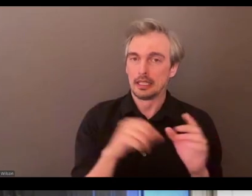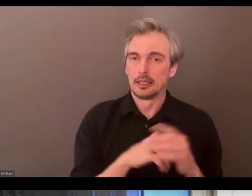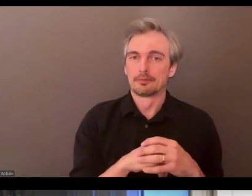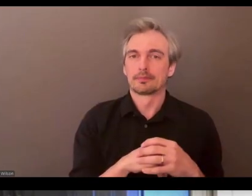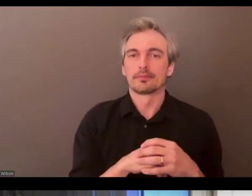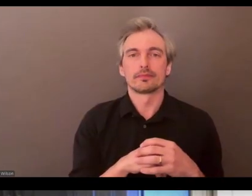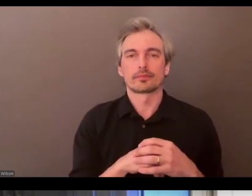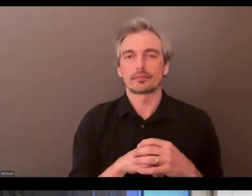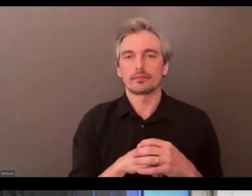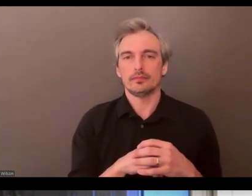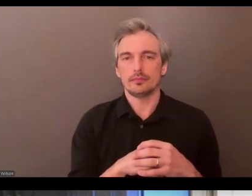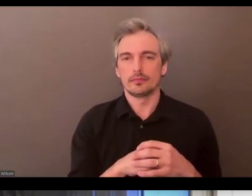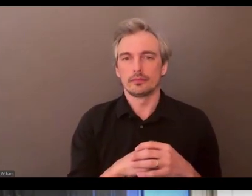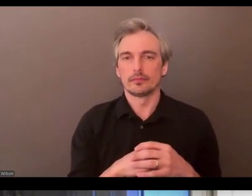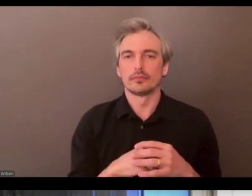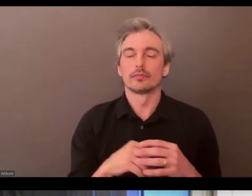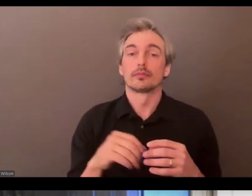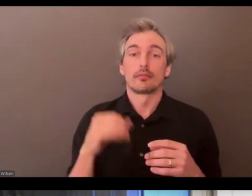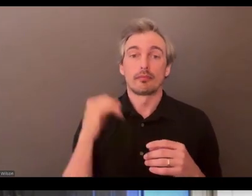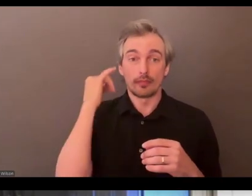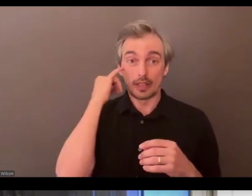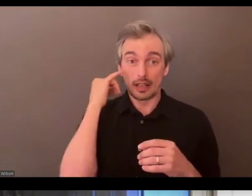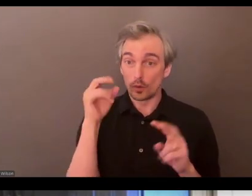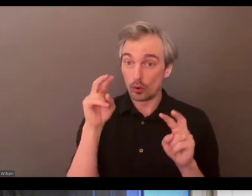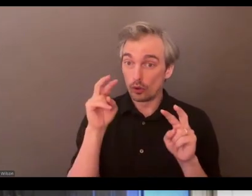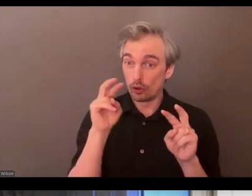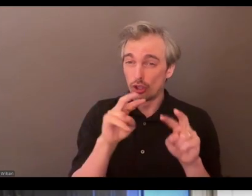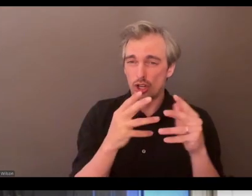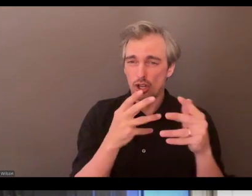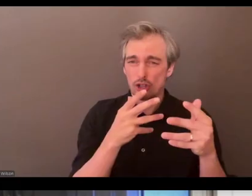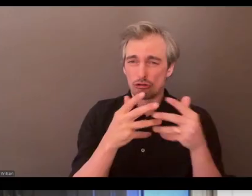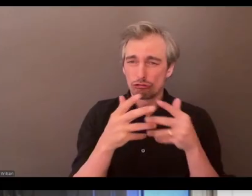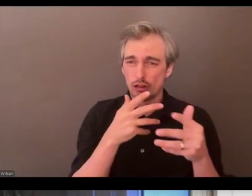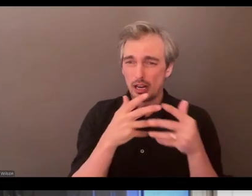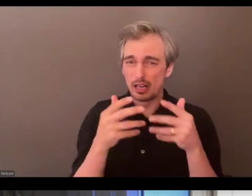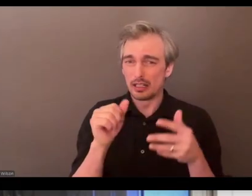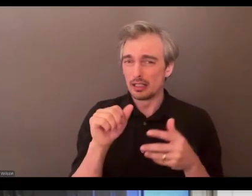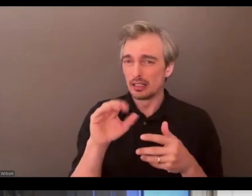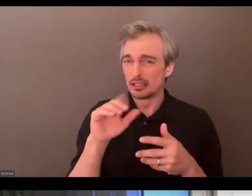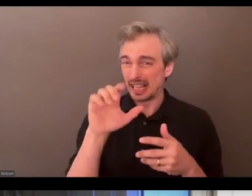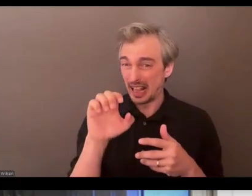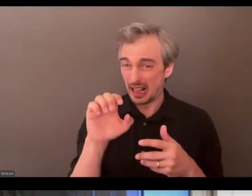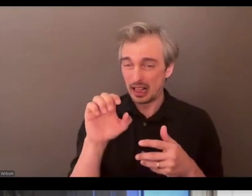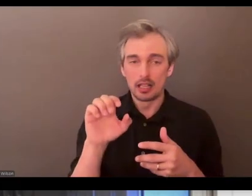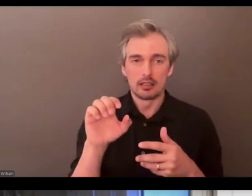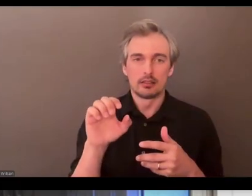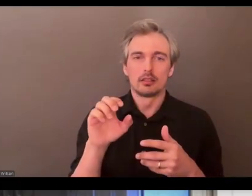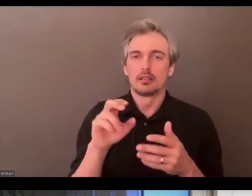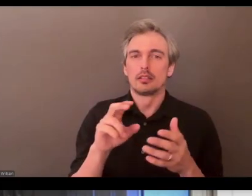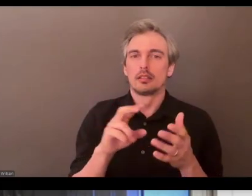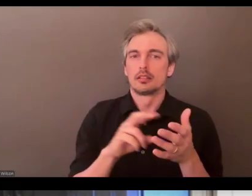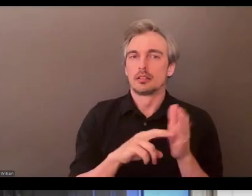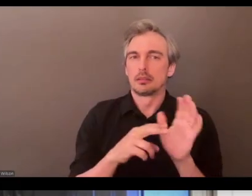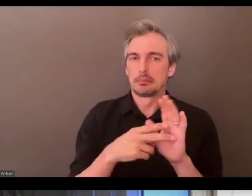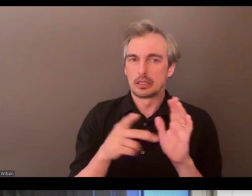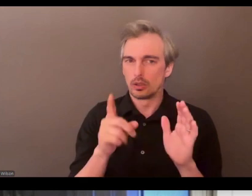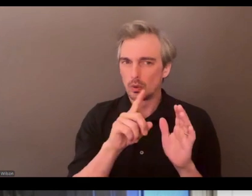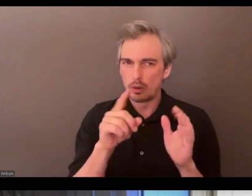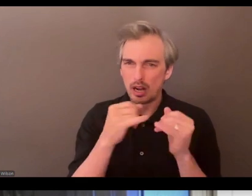なぜなら、線の周りに境界線がないからです。 また、赤緑色覚異常の人は、このチャ ートを全く理解できないでしょう。